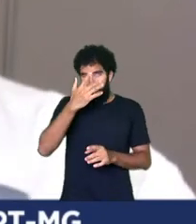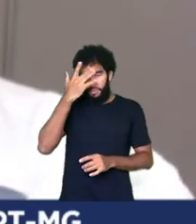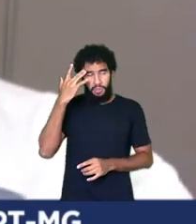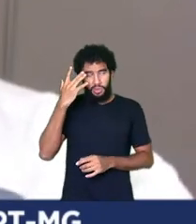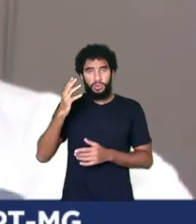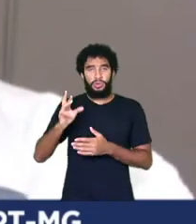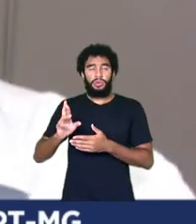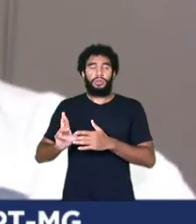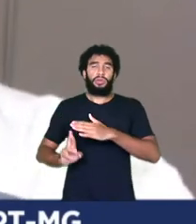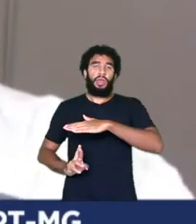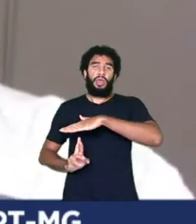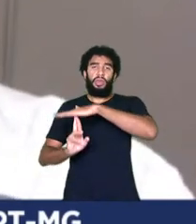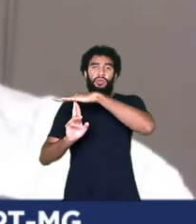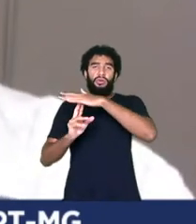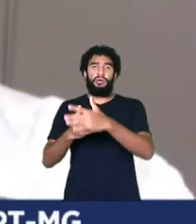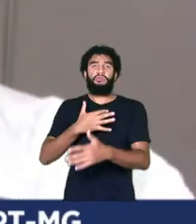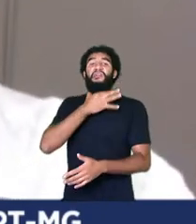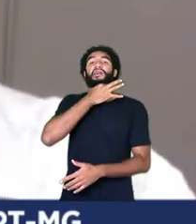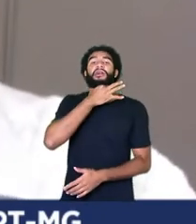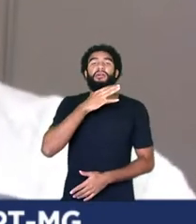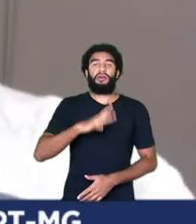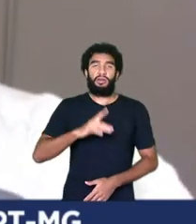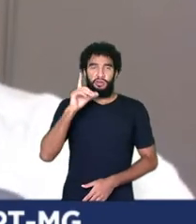RECEITO ORAS ESTÃO SUFOCADOS. EU PEÇO MAIS TRINTA SEGUNDOS, DEPUTADO CÉLIO MOURA, PORQUE